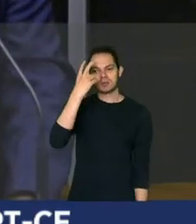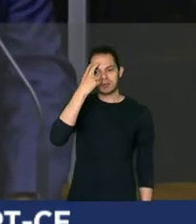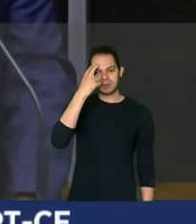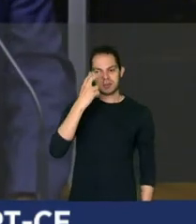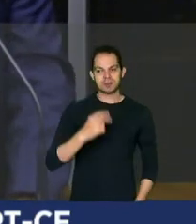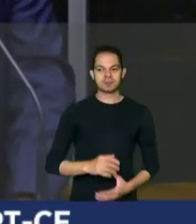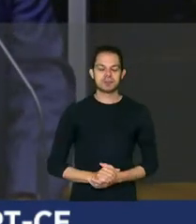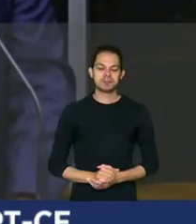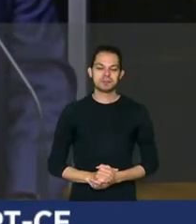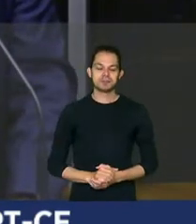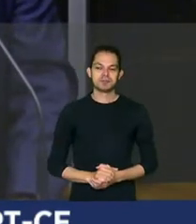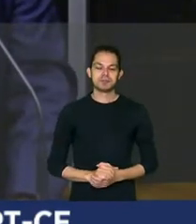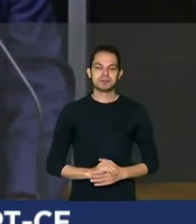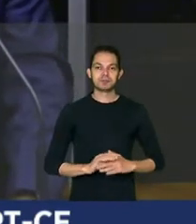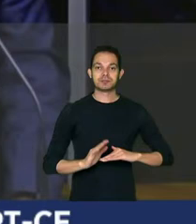NACIONAL, A CAUSA DA CULTURA CULTURA. O SENADO FEDERAL